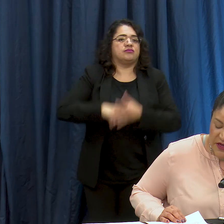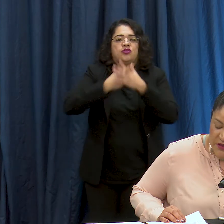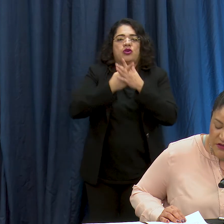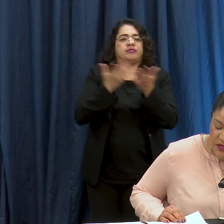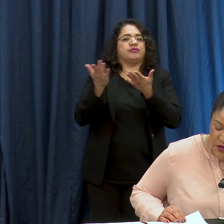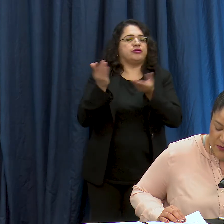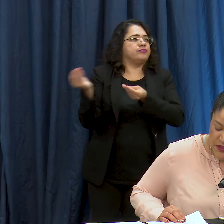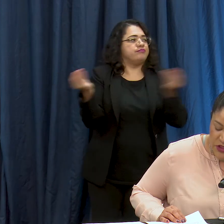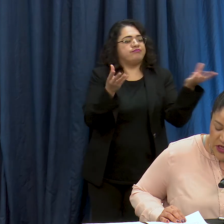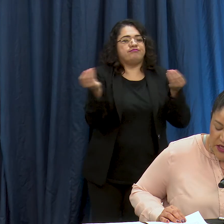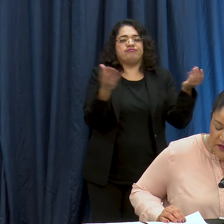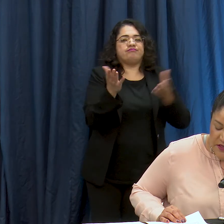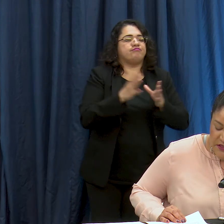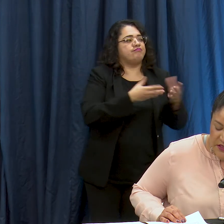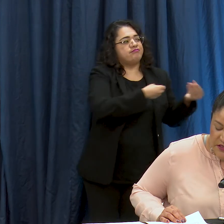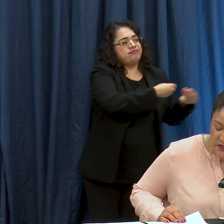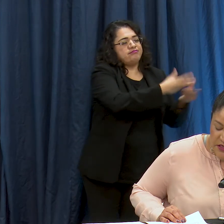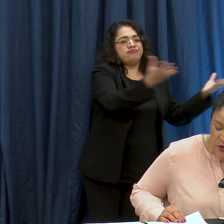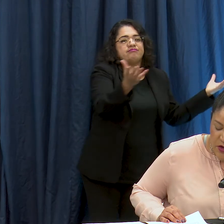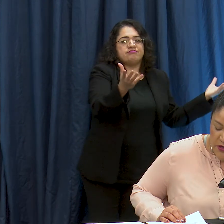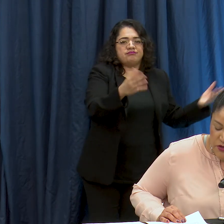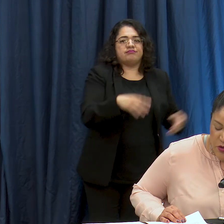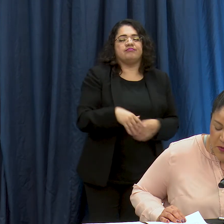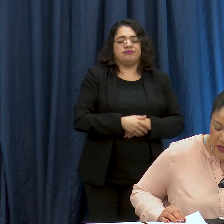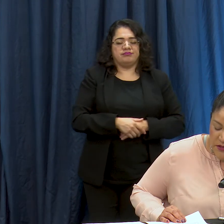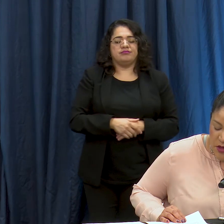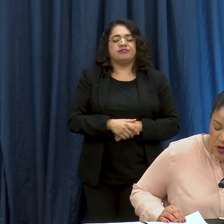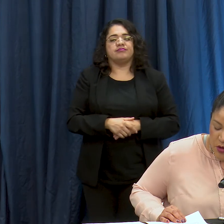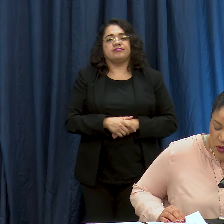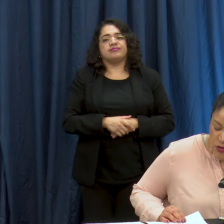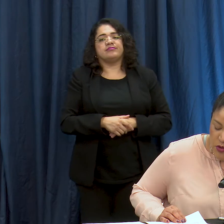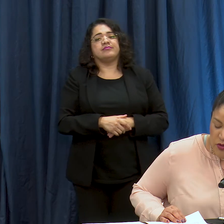kados day long beach deci centi Cinco a nose Ouma's junto con